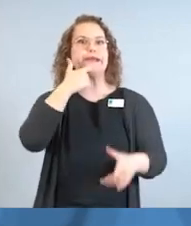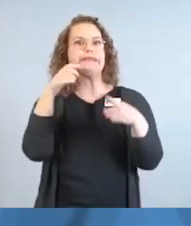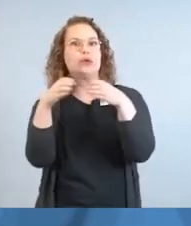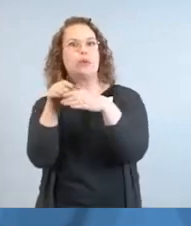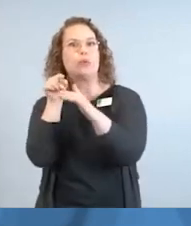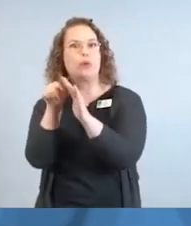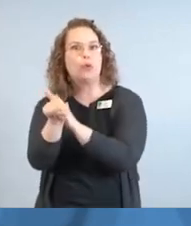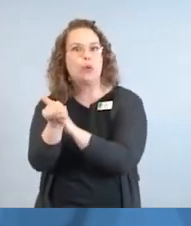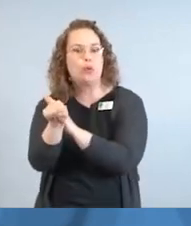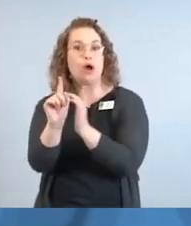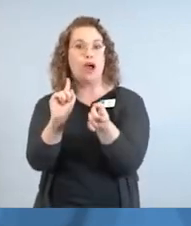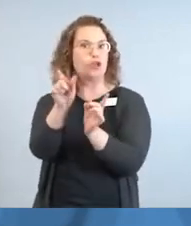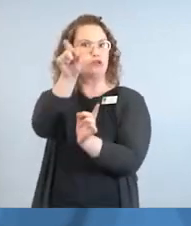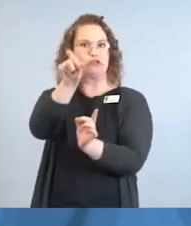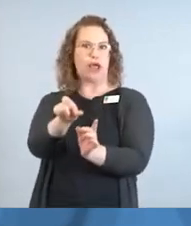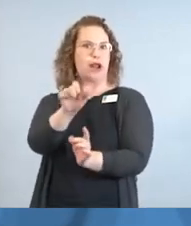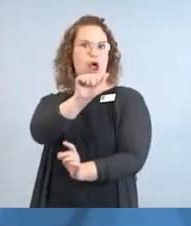jos hän ei halua Astra Zenecaa.